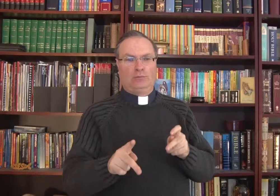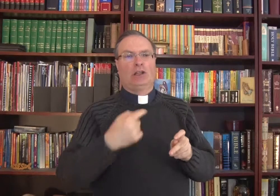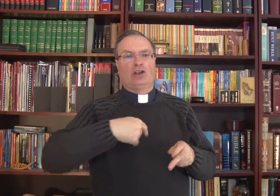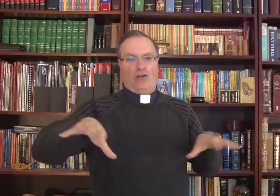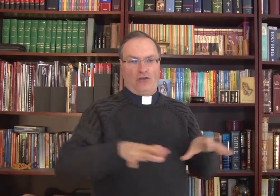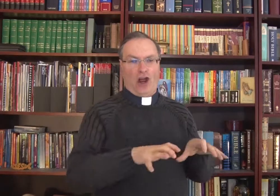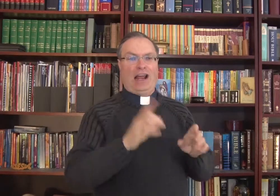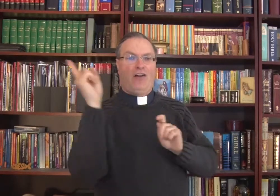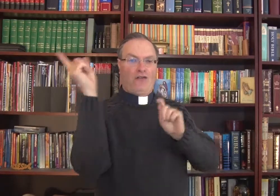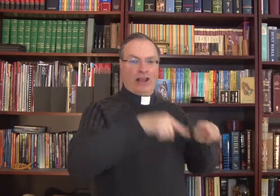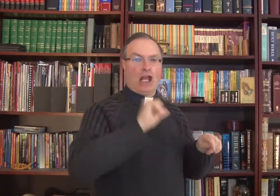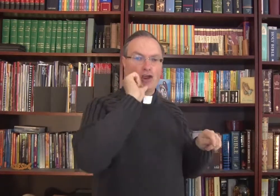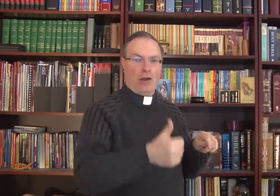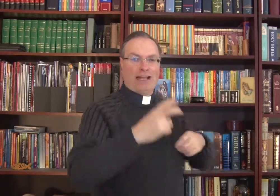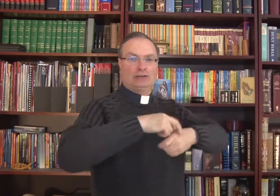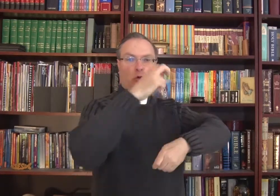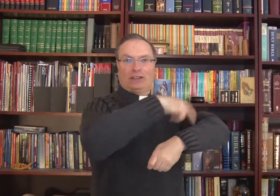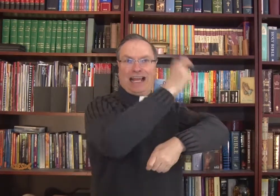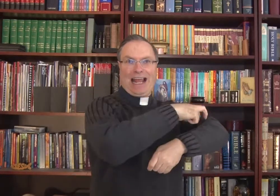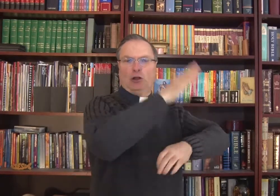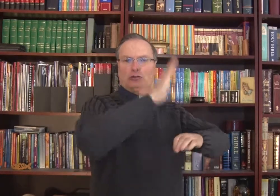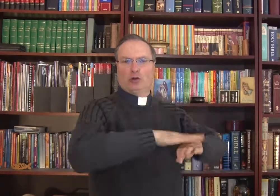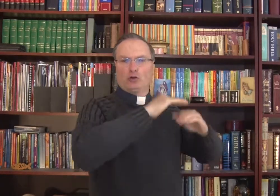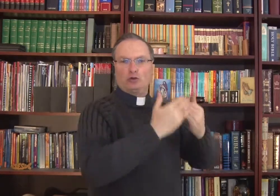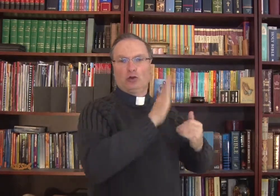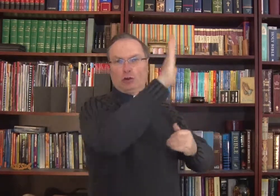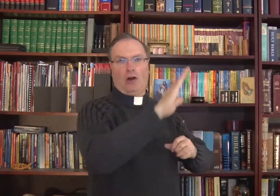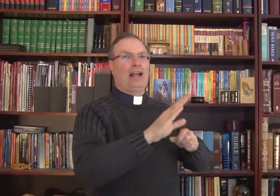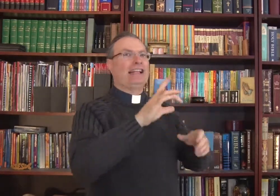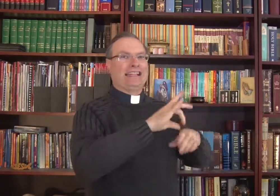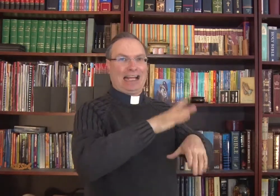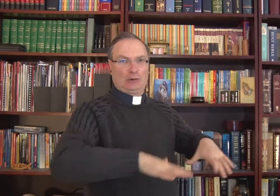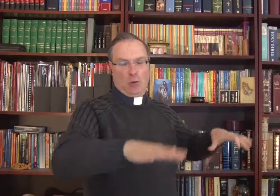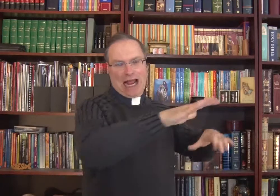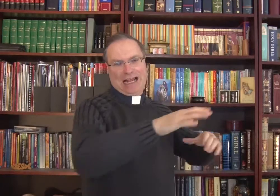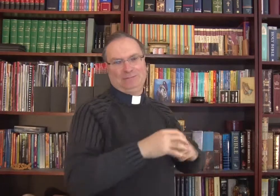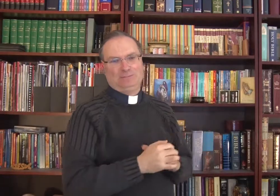je ferai venir demain des sauterelles sur tout ton territoire.»